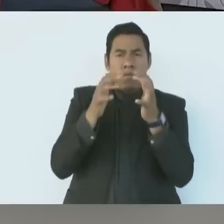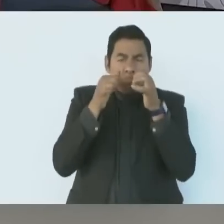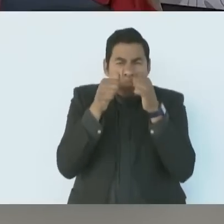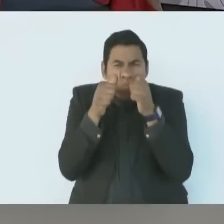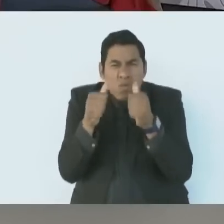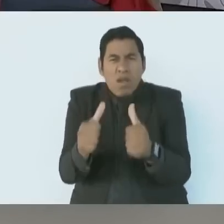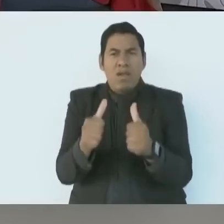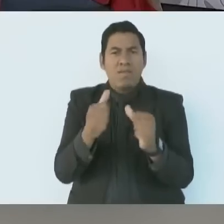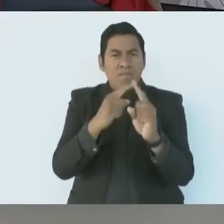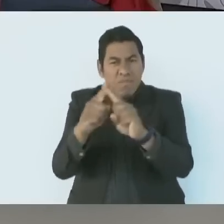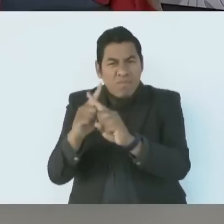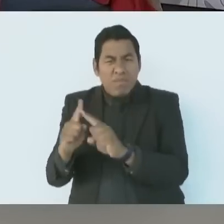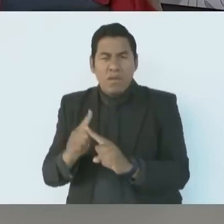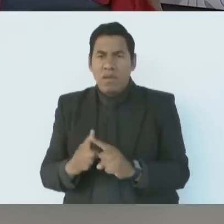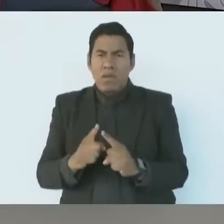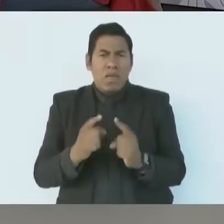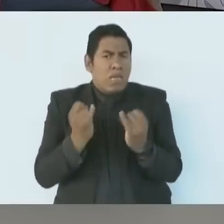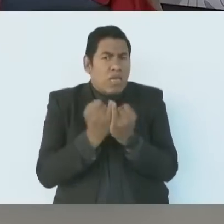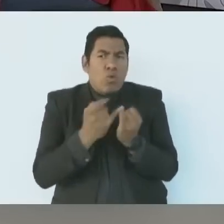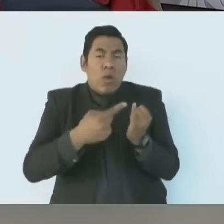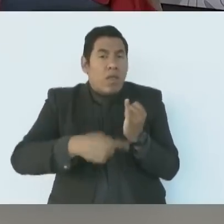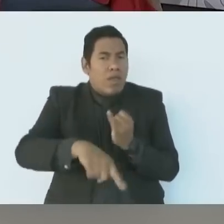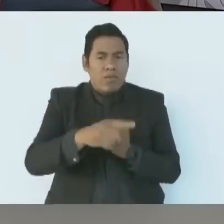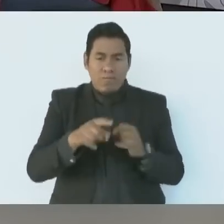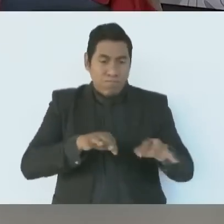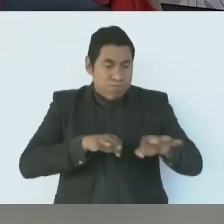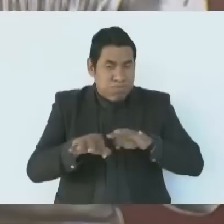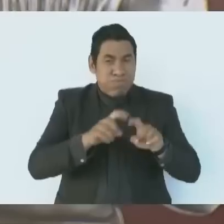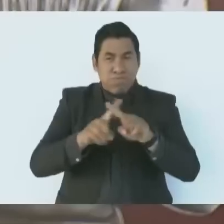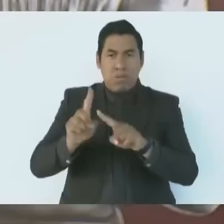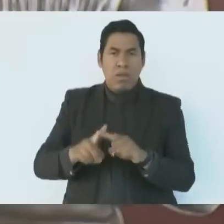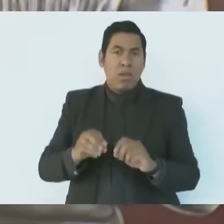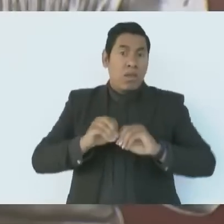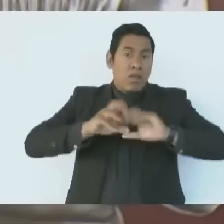y también Díganle a nuestros hermanos nuestros Paisanos del